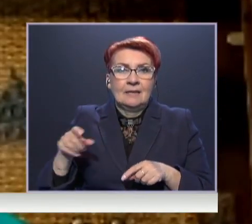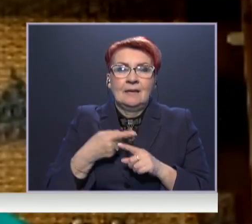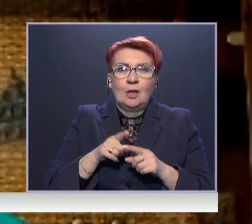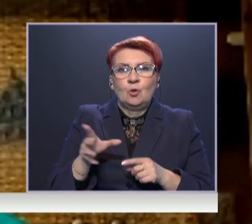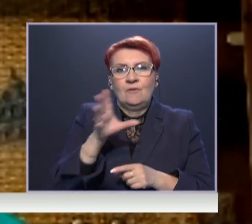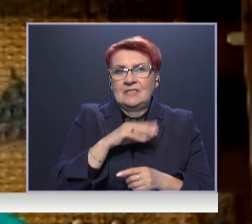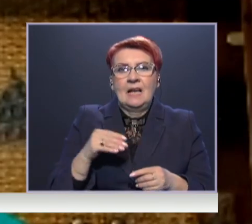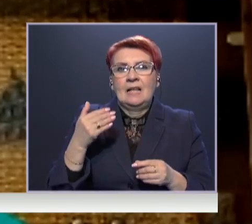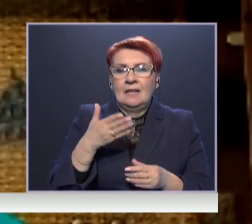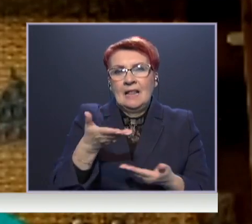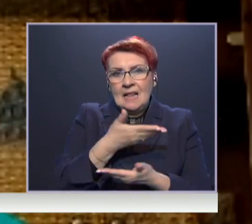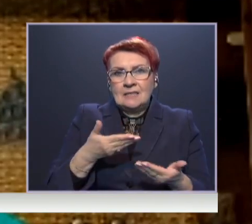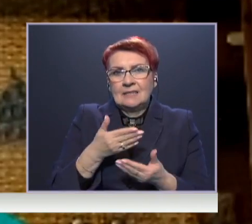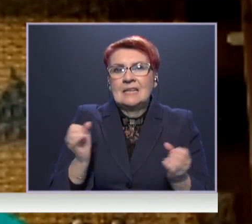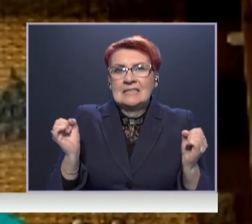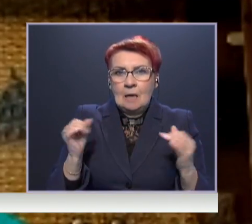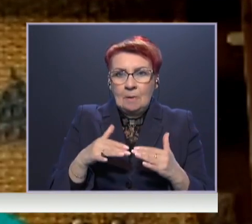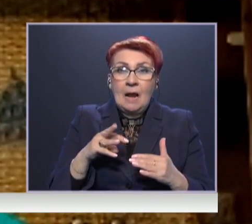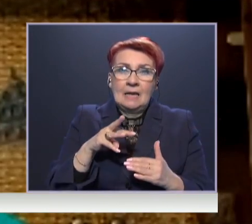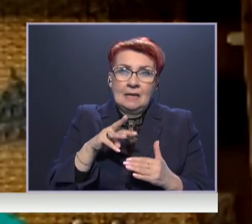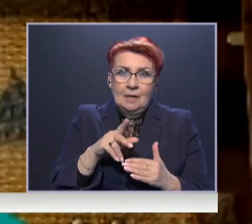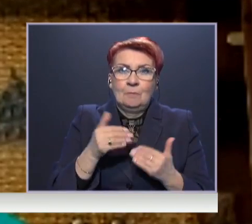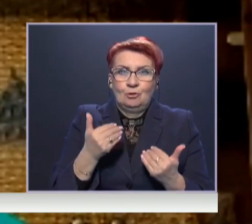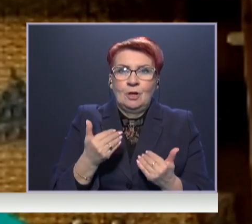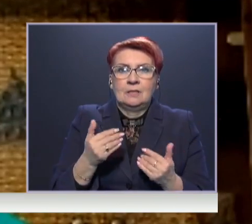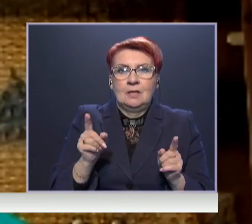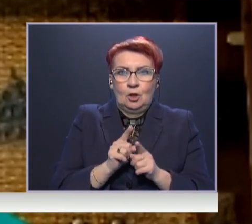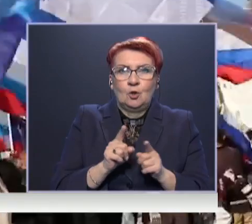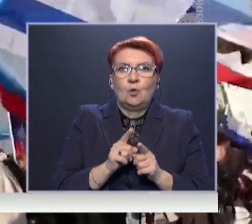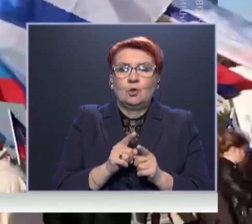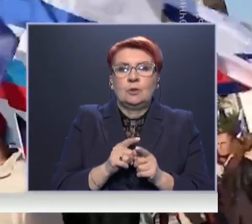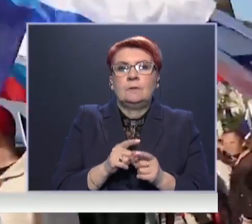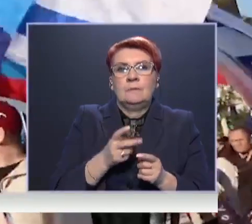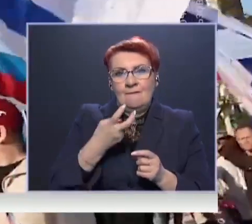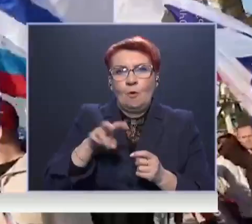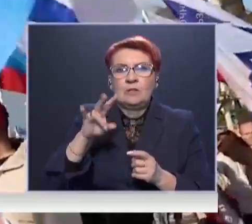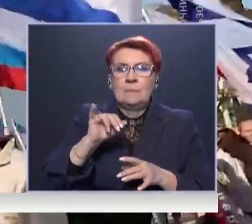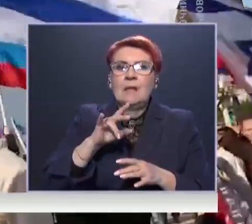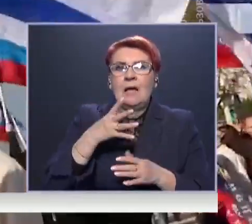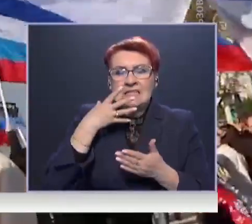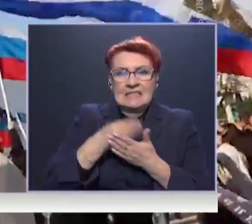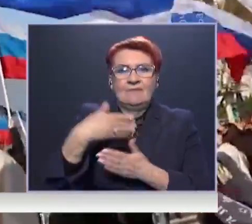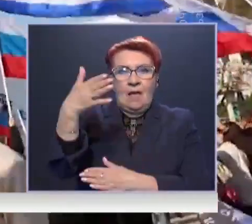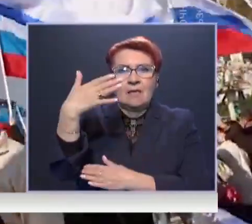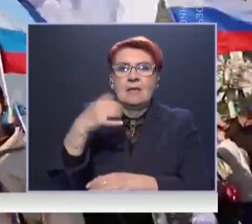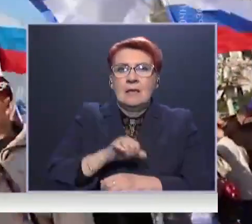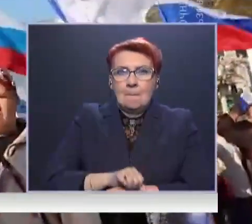всех и вот мы стали как бы тоже выходить на своей митинги поддержку России